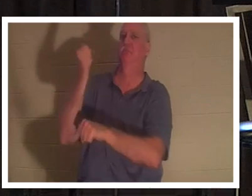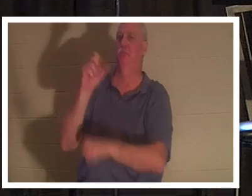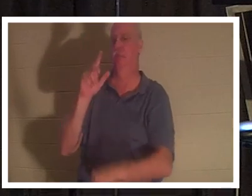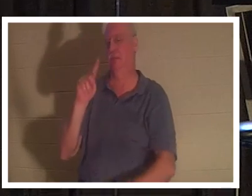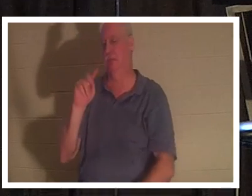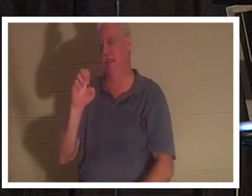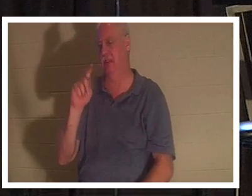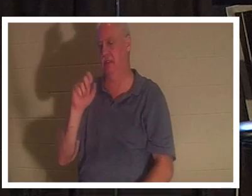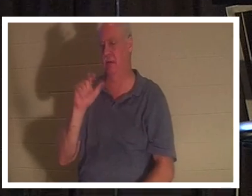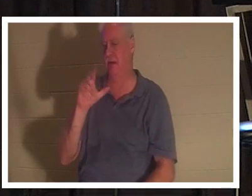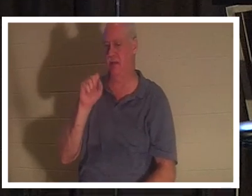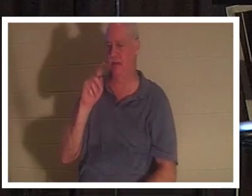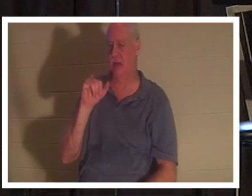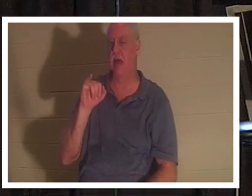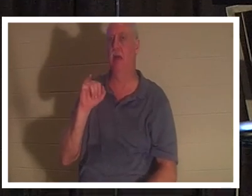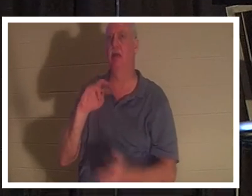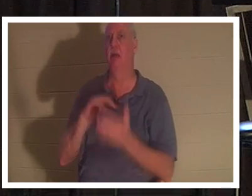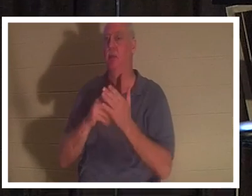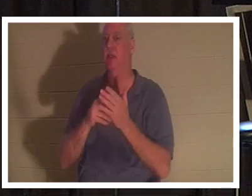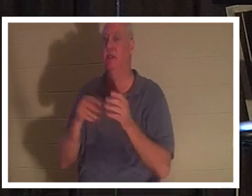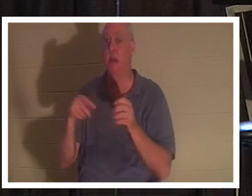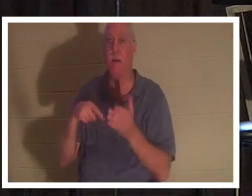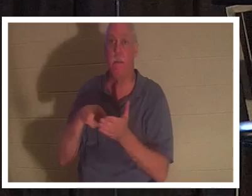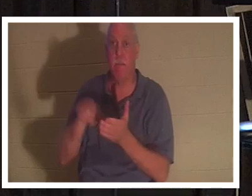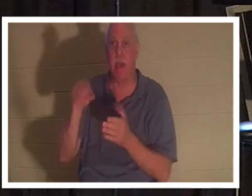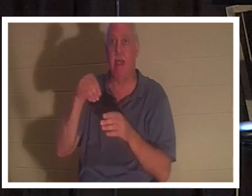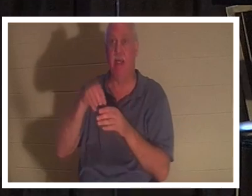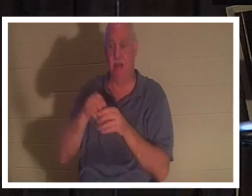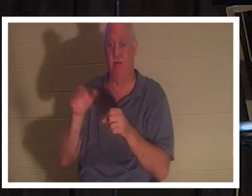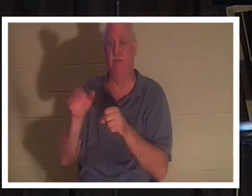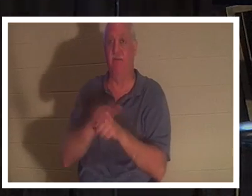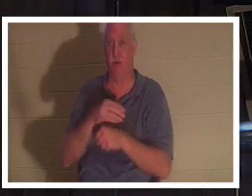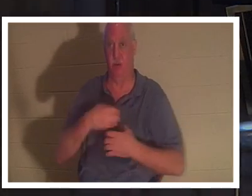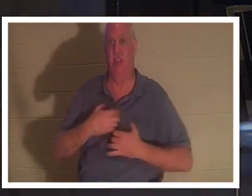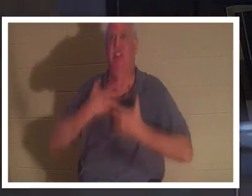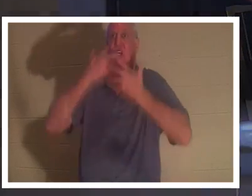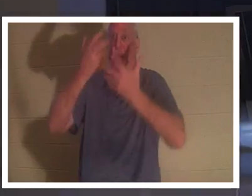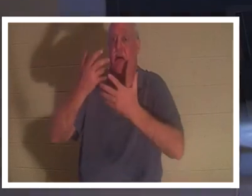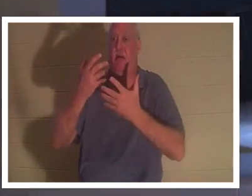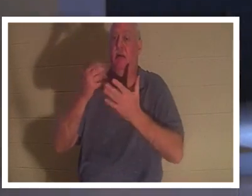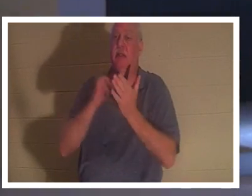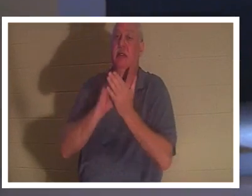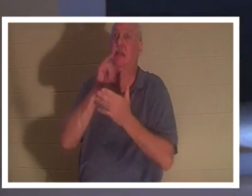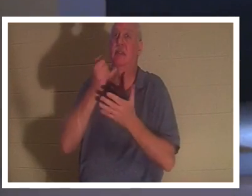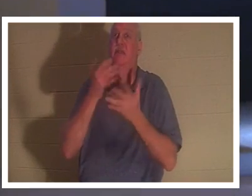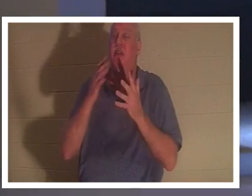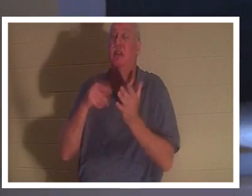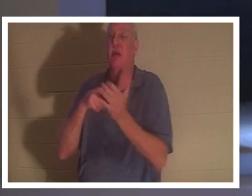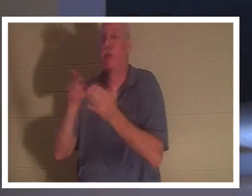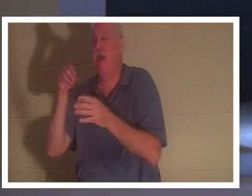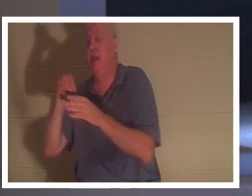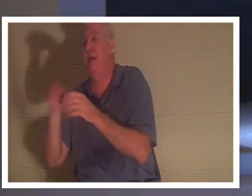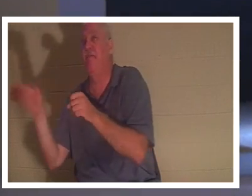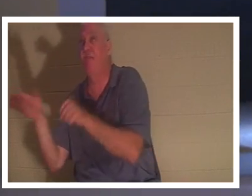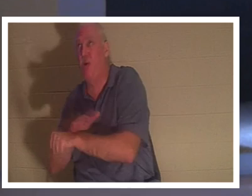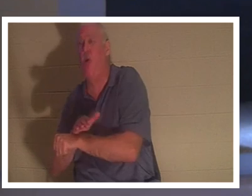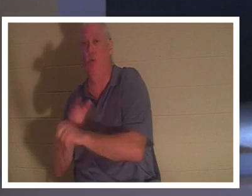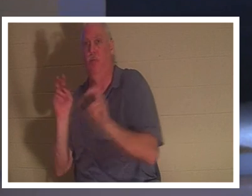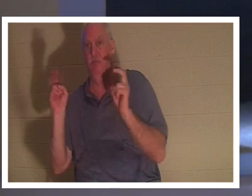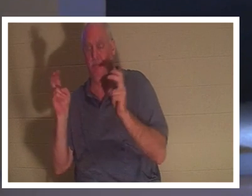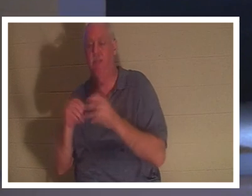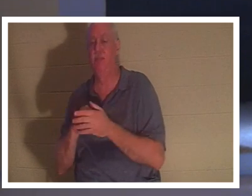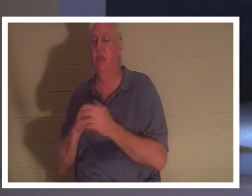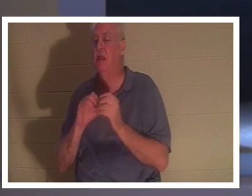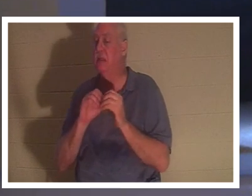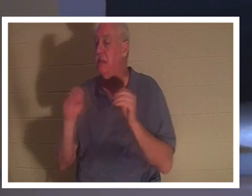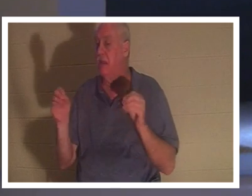буквально означает "оплачено полностью" Это закончено! Оплачивается полностью! К этому добавить нечего